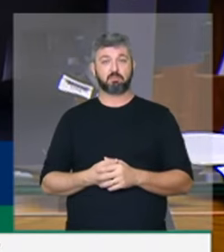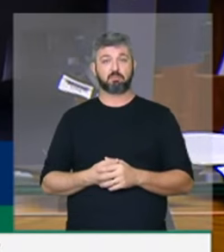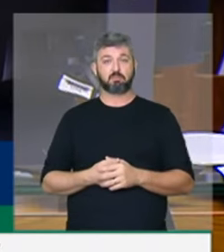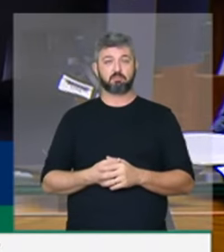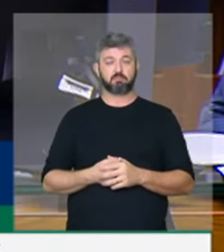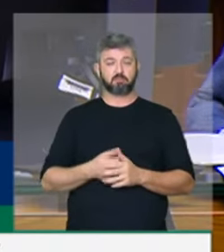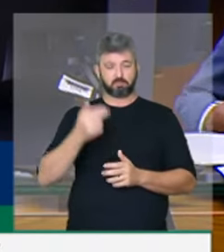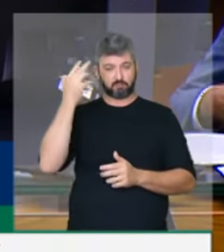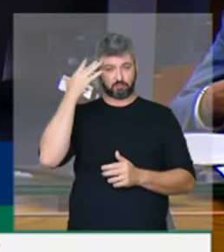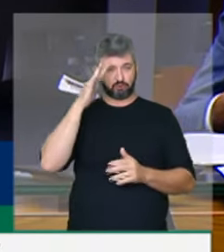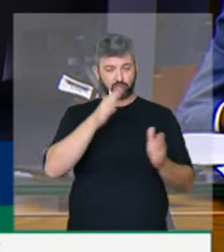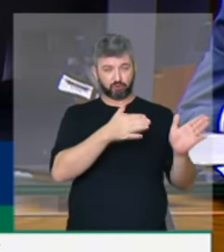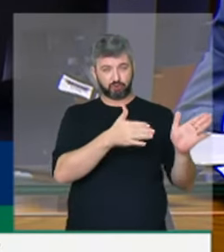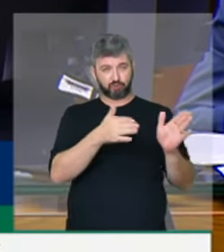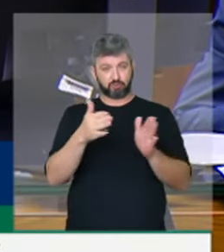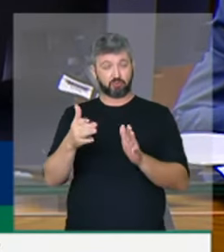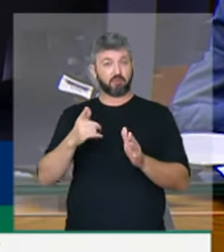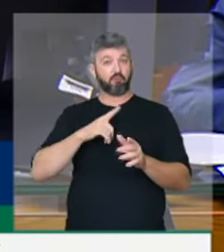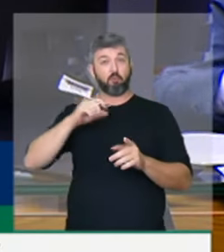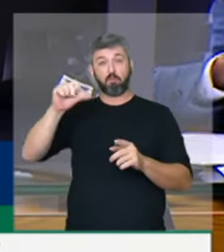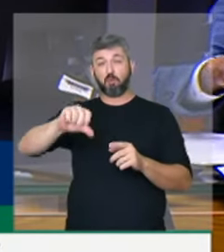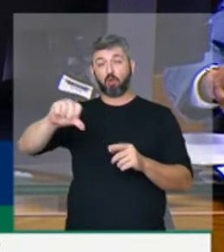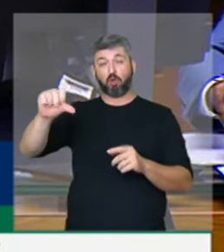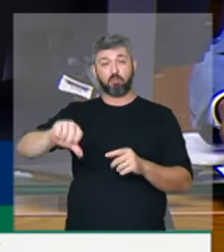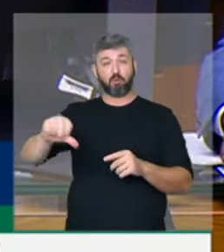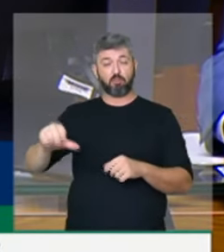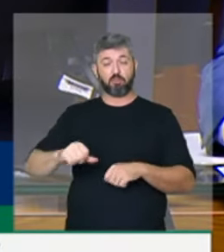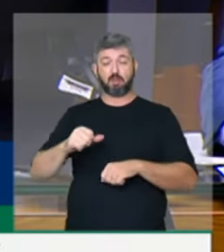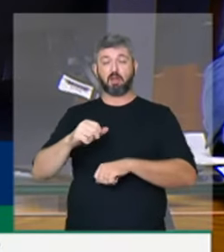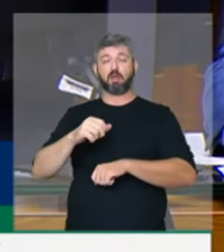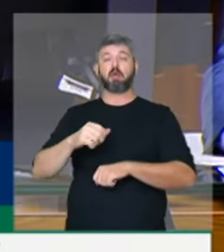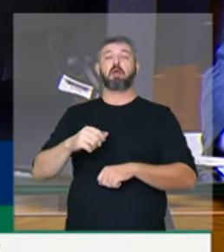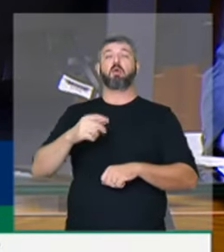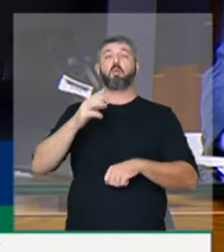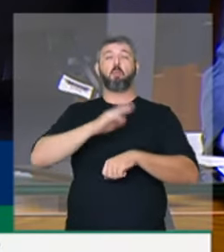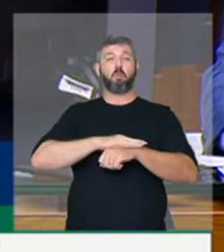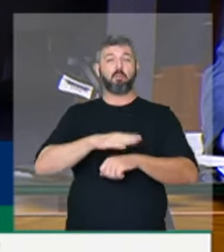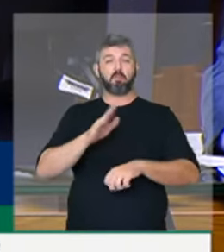DESGRAÇA HUMANITÁRIA. QUE SE ABATEU SOBRE O NOSSO POVO. E QUERO DIZER A TODOS QUE ESTOU